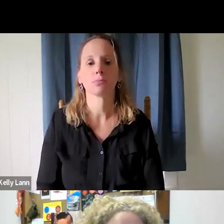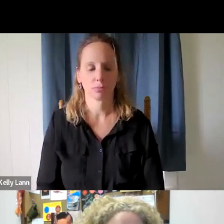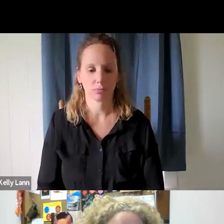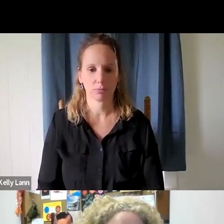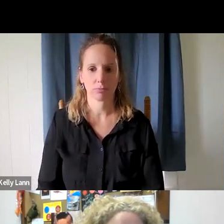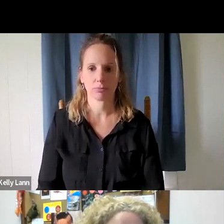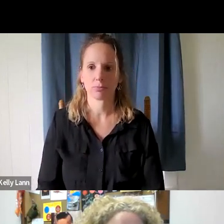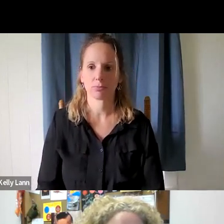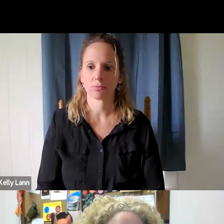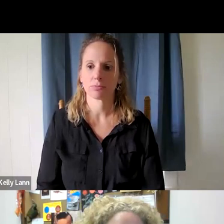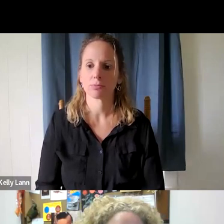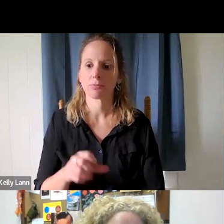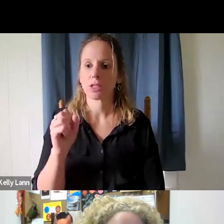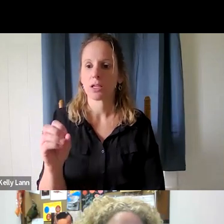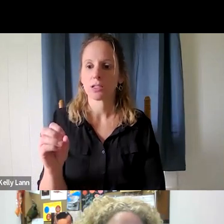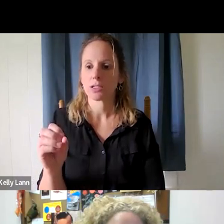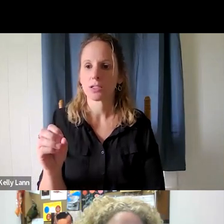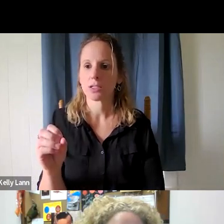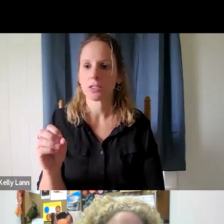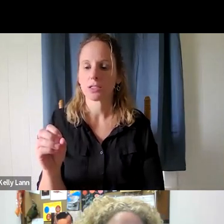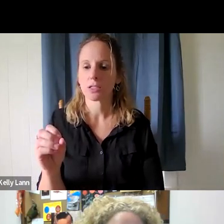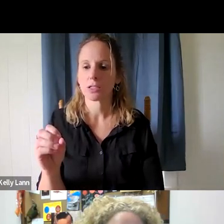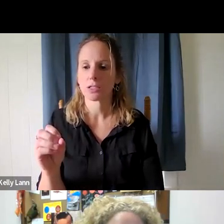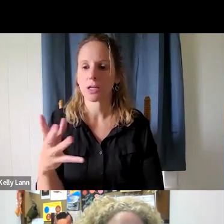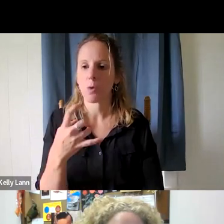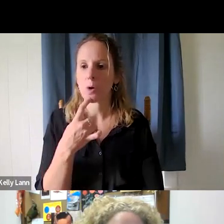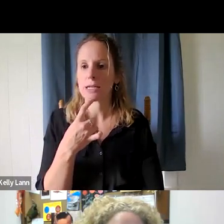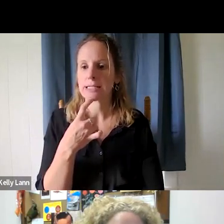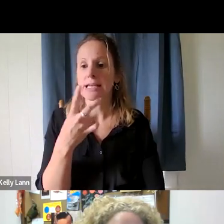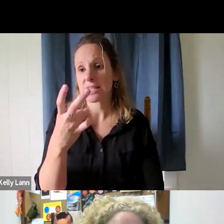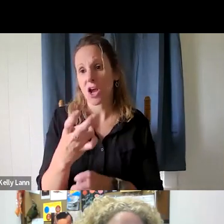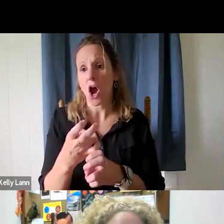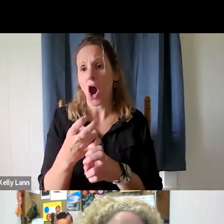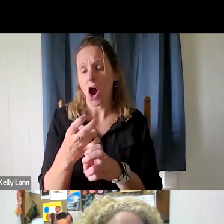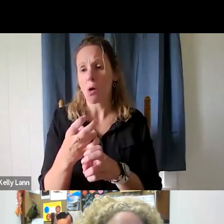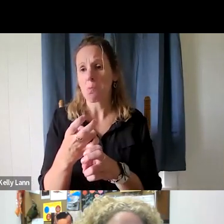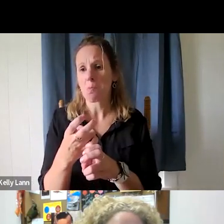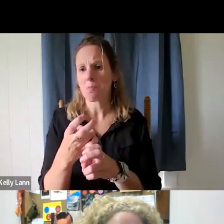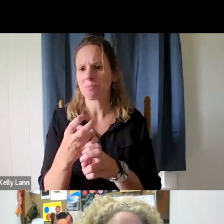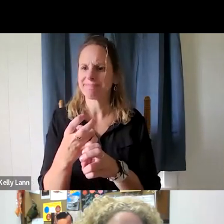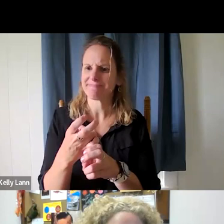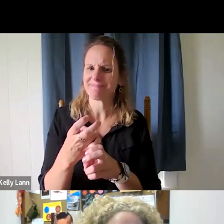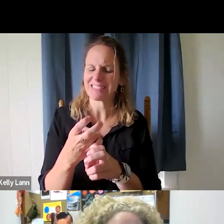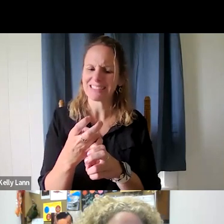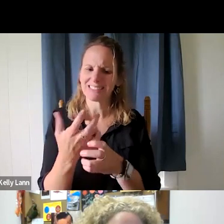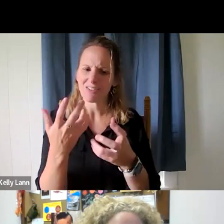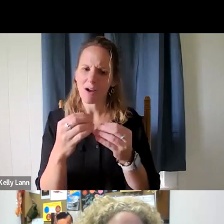Para nosotros, yo no diría que es más difícil, es solo que tal vez buscamos algo un poco diferente